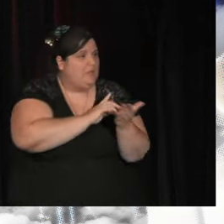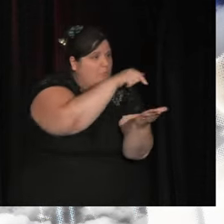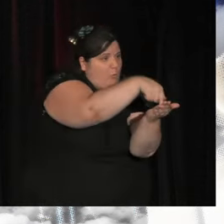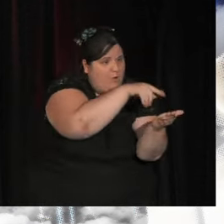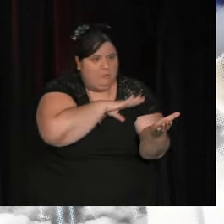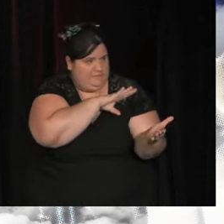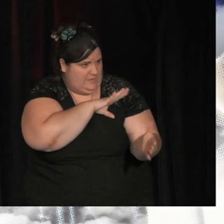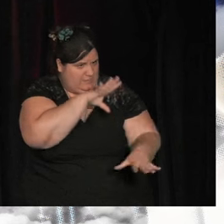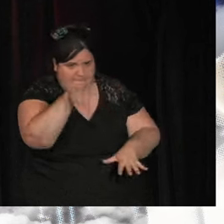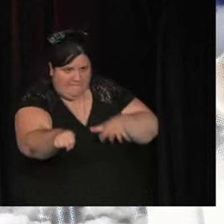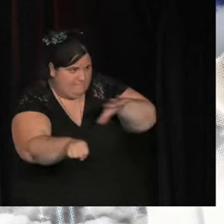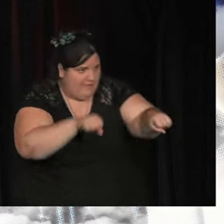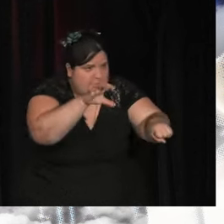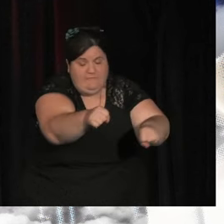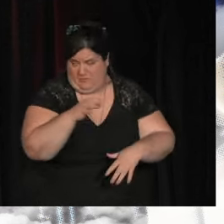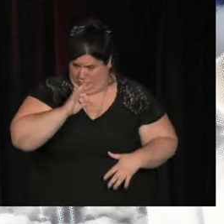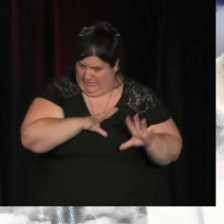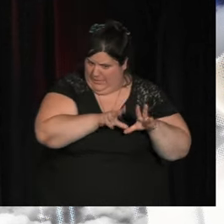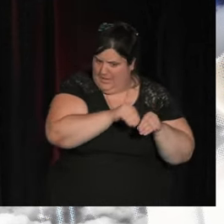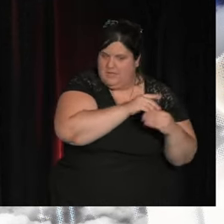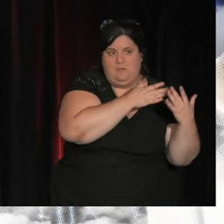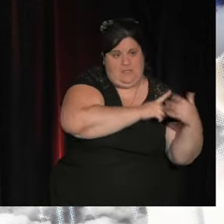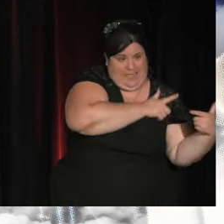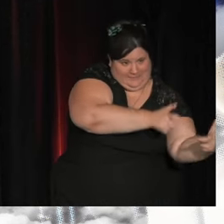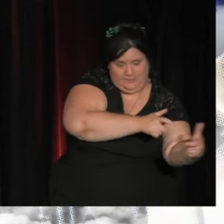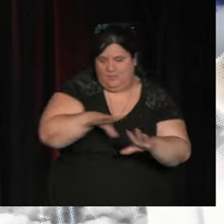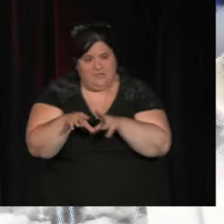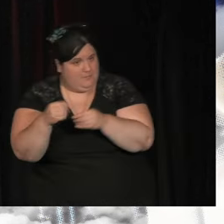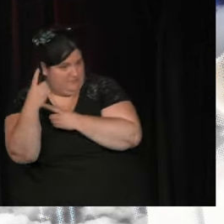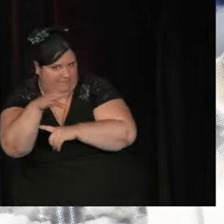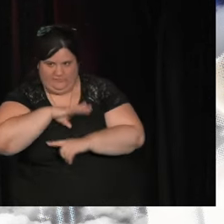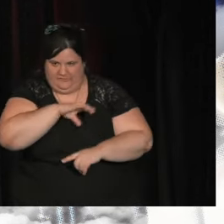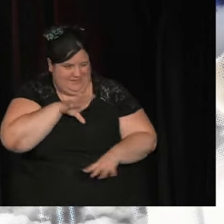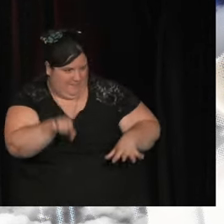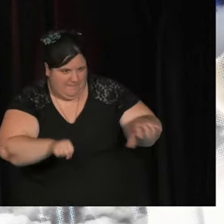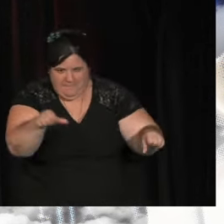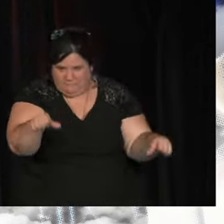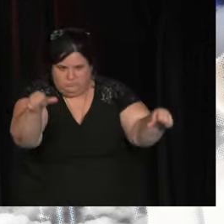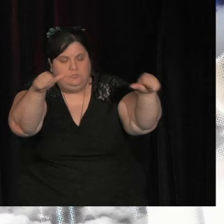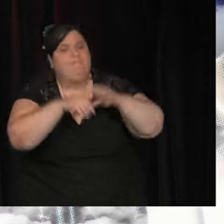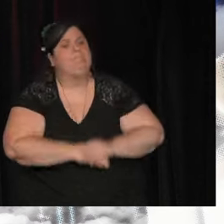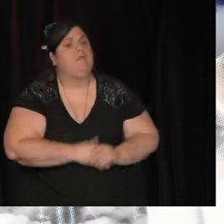avec une équipe attaque, une équipe défense. Et un autre type qui s'appelait King of the Hill où là, c'est une map symétrique, donc il n'y a pas vraiment d'attaquants ou de défenseurs.